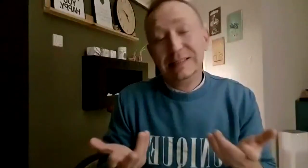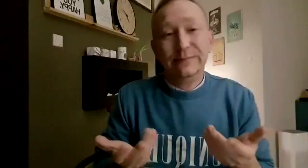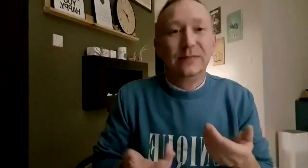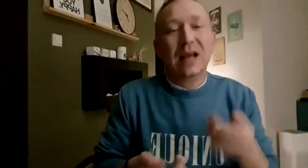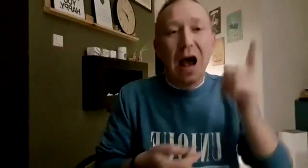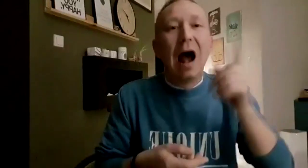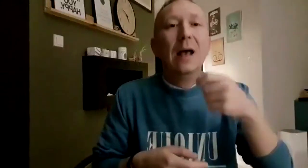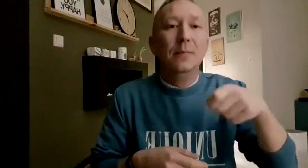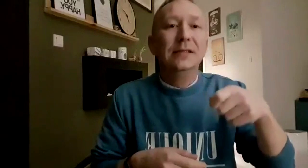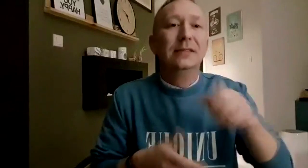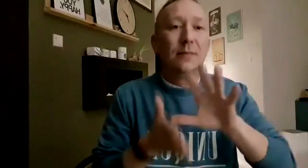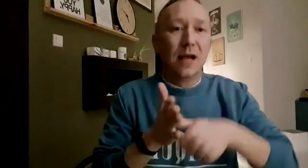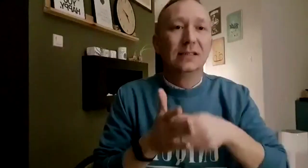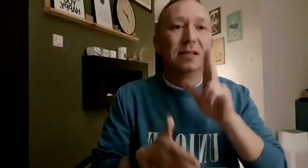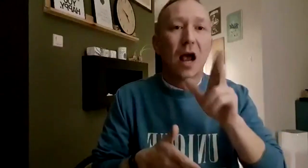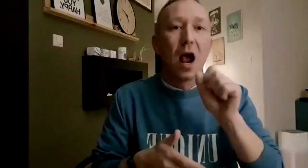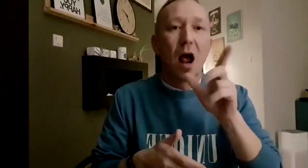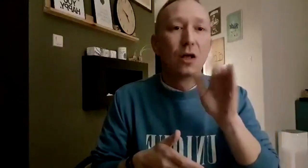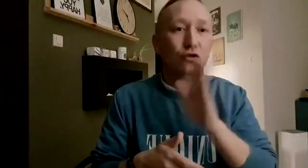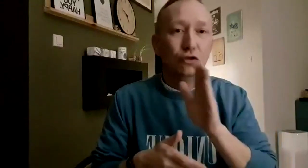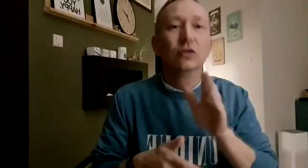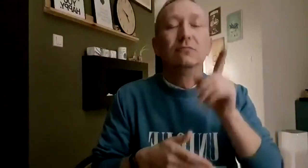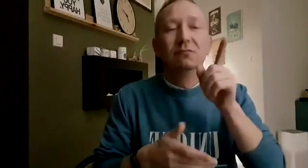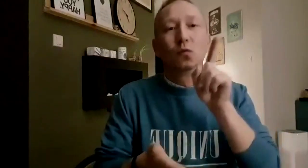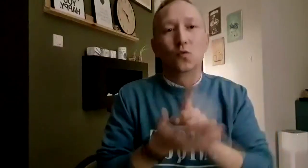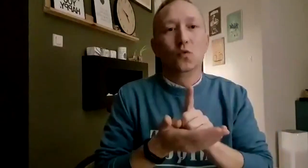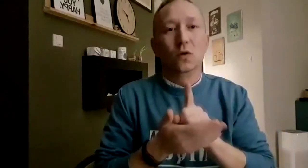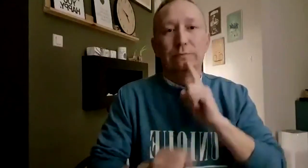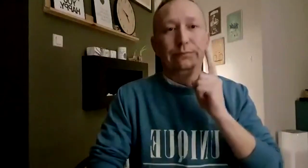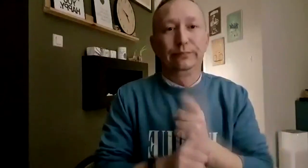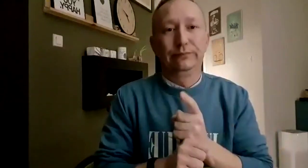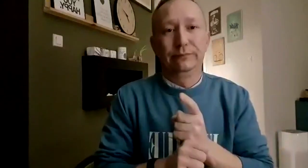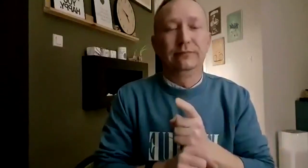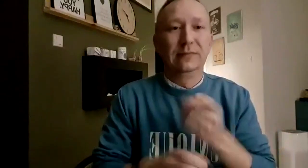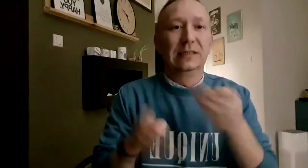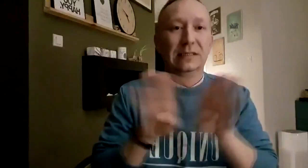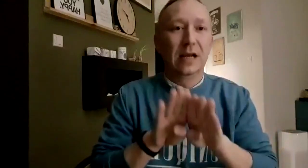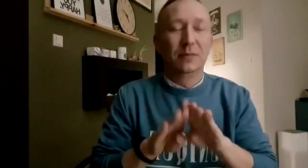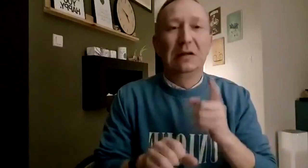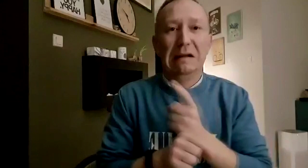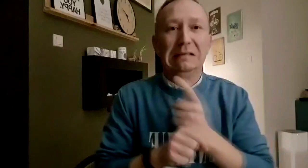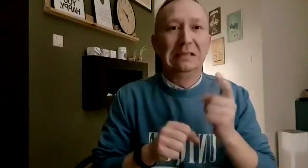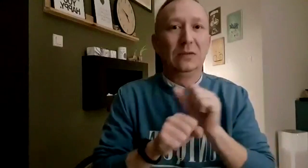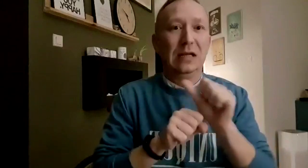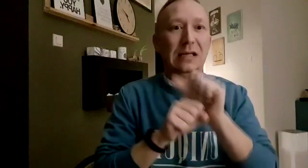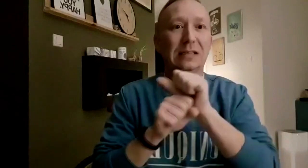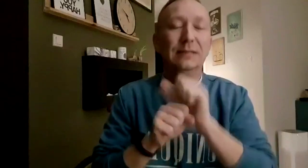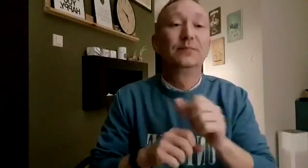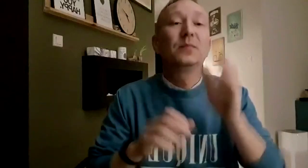Mimo to prezydent Kalisza podjął decyzję, żeby zamknąć ośrodek, bo jest ryzyko.